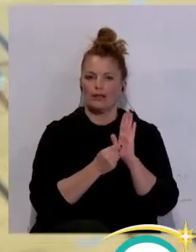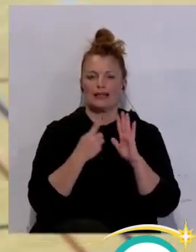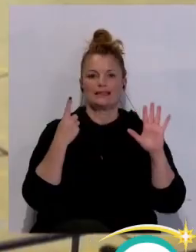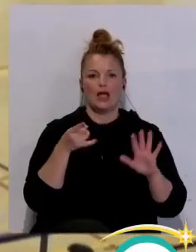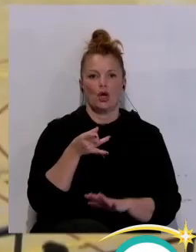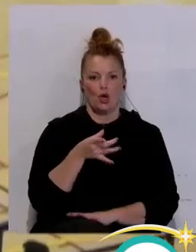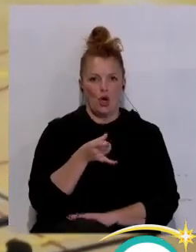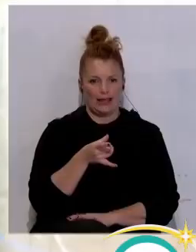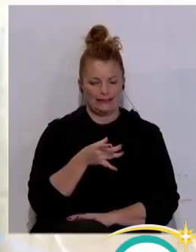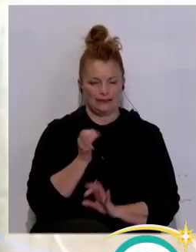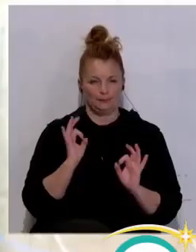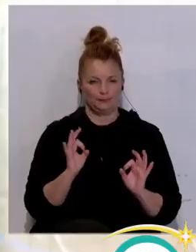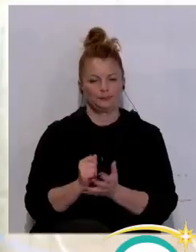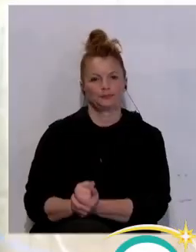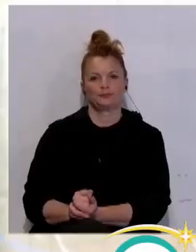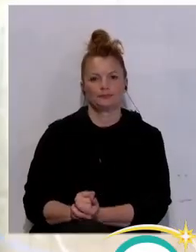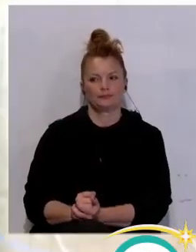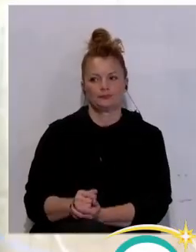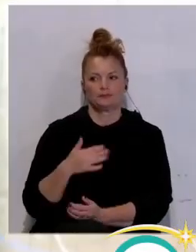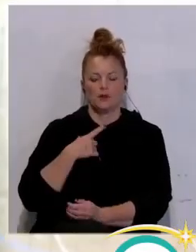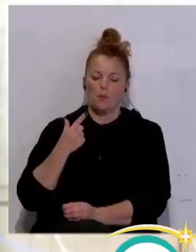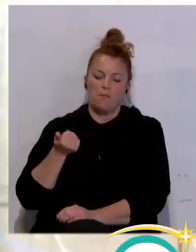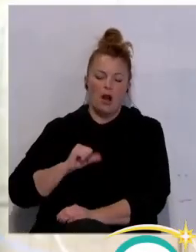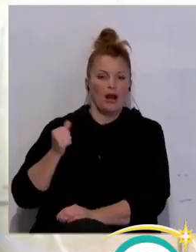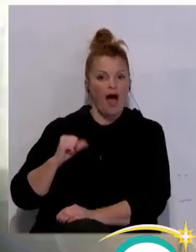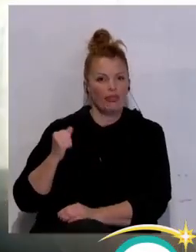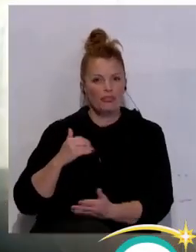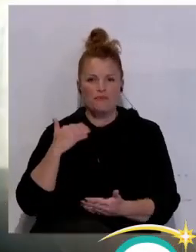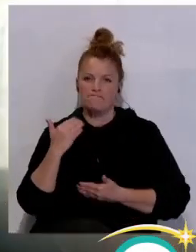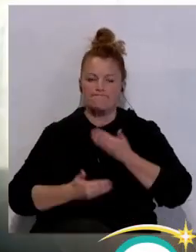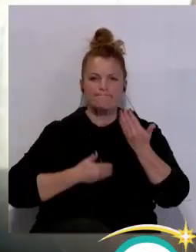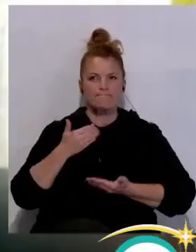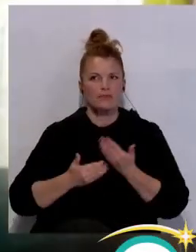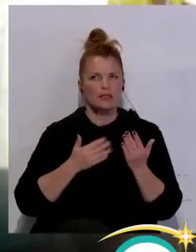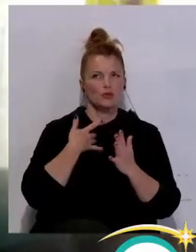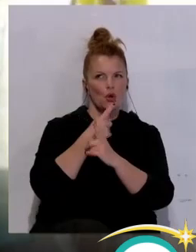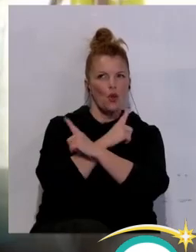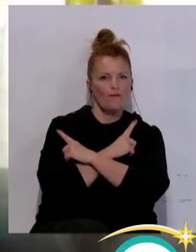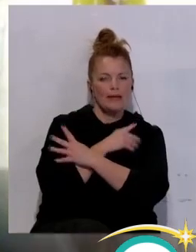su cuenta particular que lo estuve valorando a partir de de noviembre se lo comuniqué al club